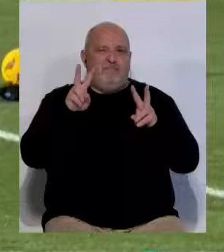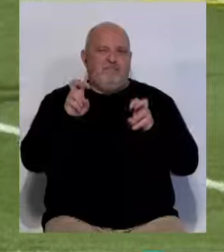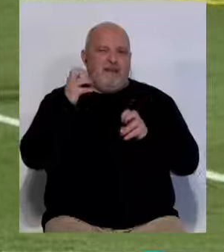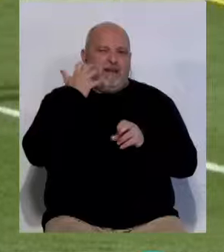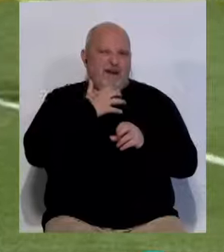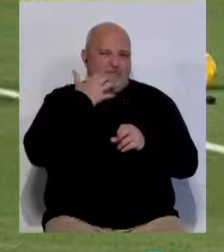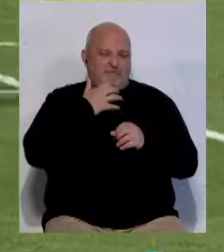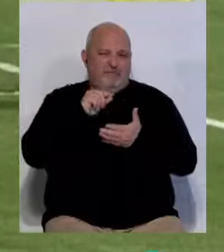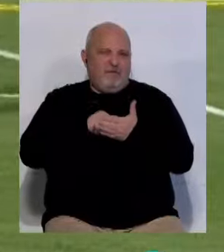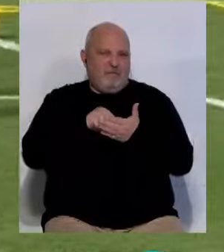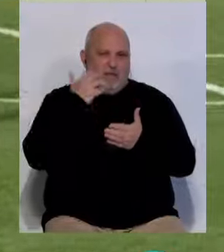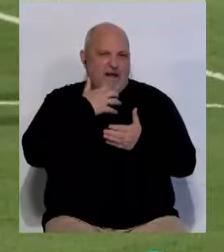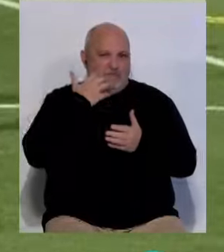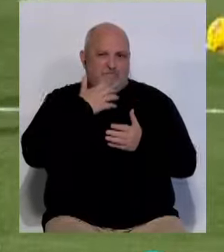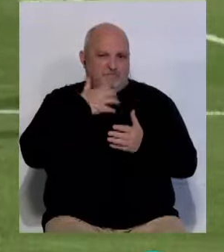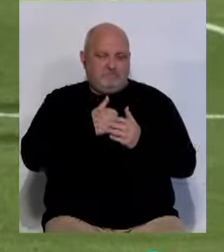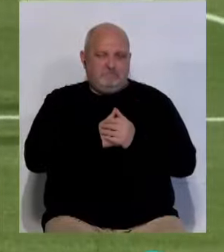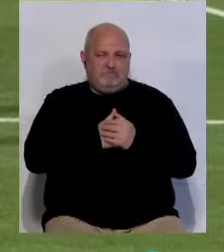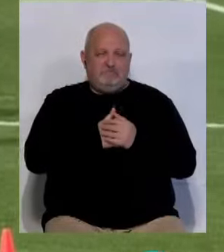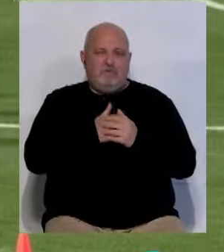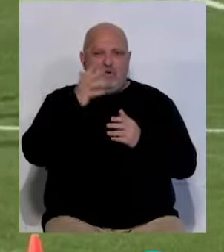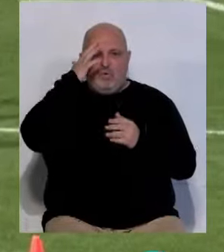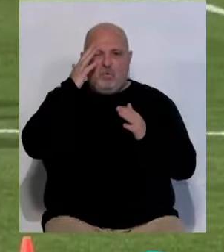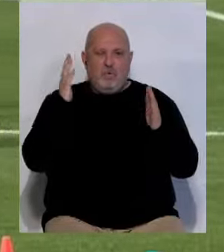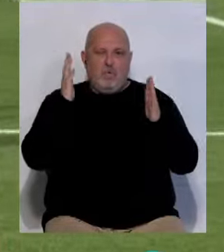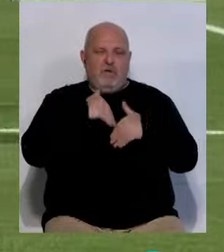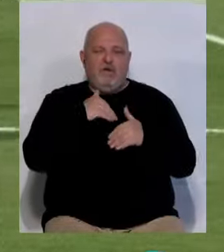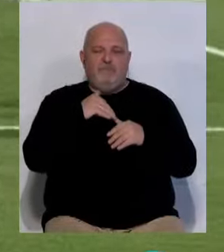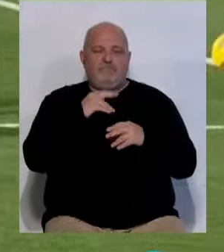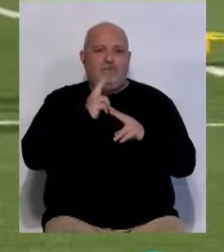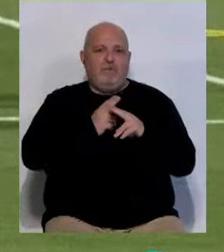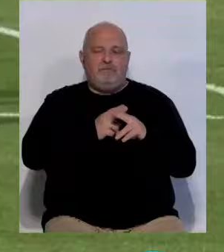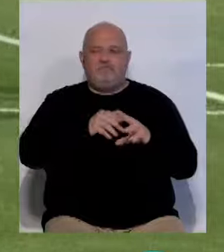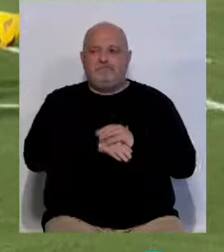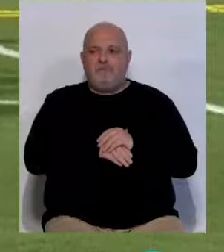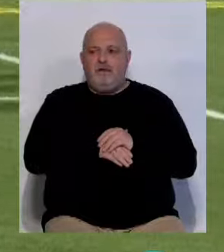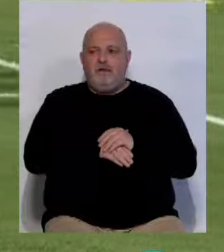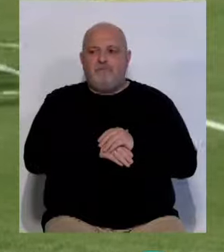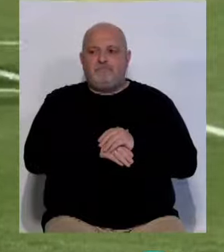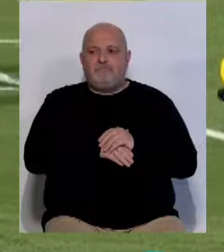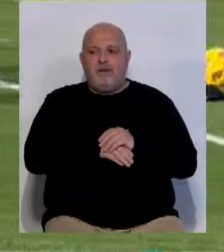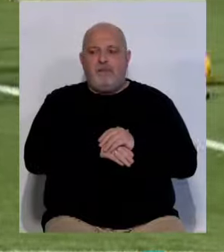un mercado como bien decía Jesús disolucion en cuanto a a nombres Eh bueno vamos a ver